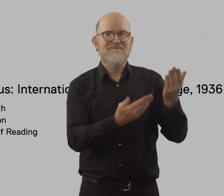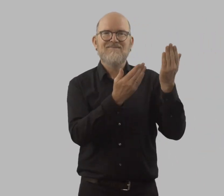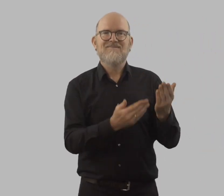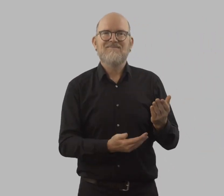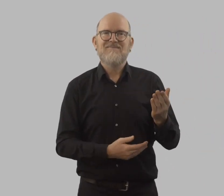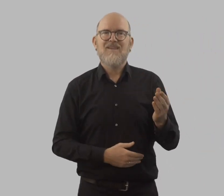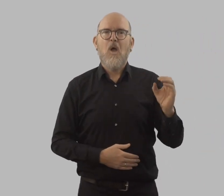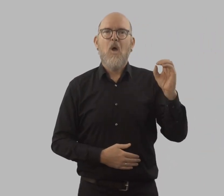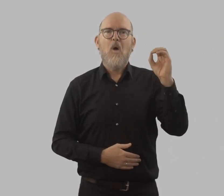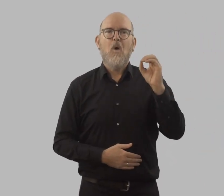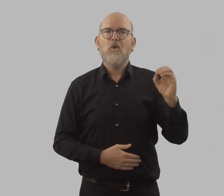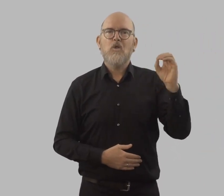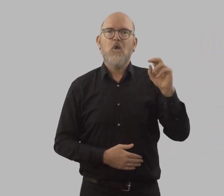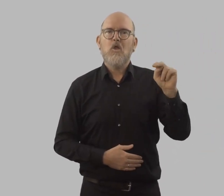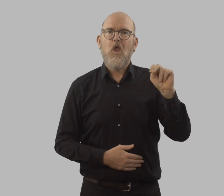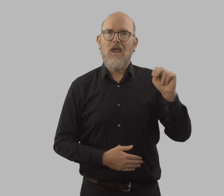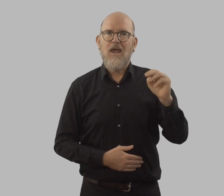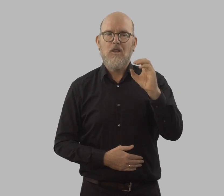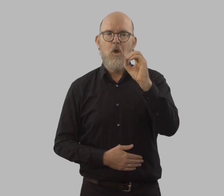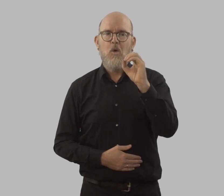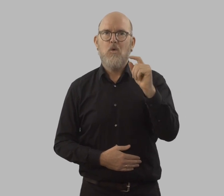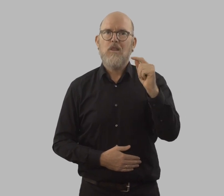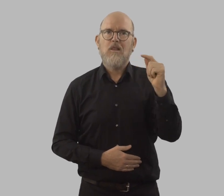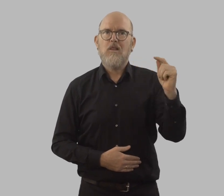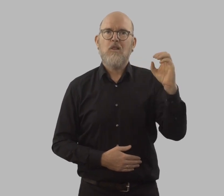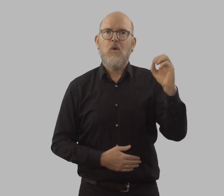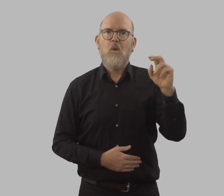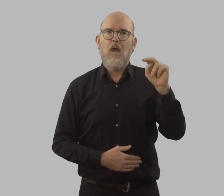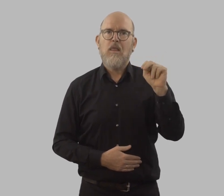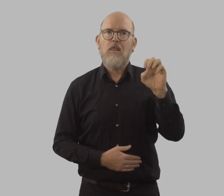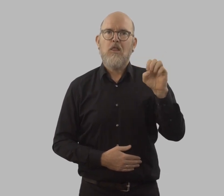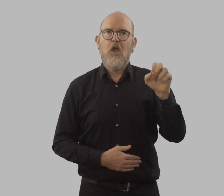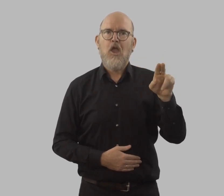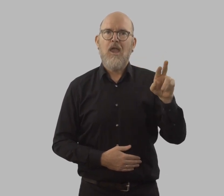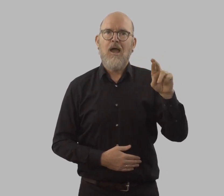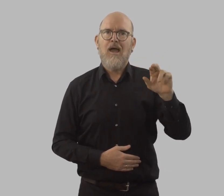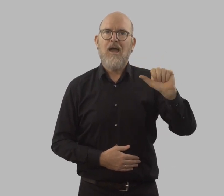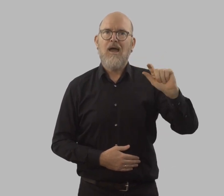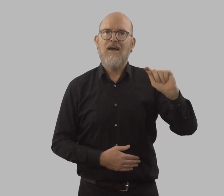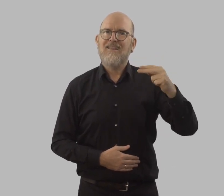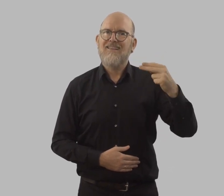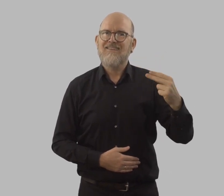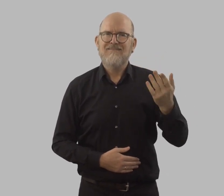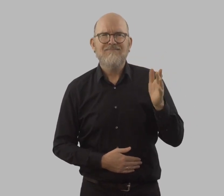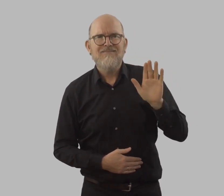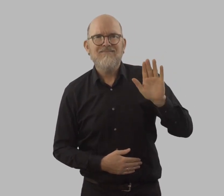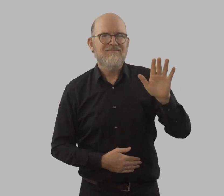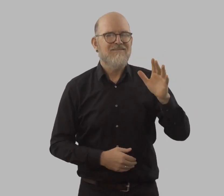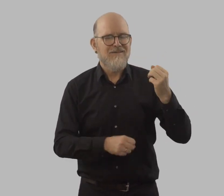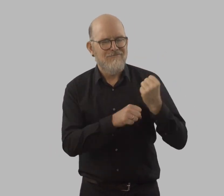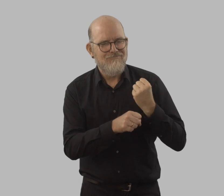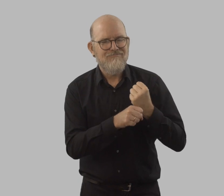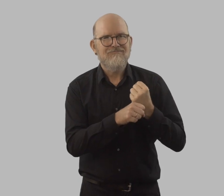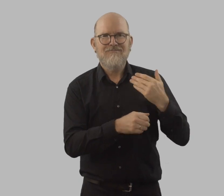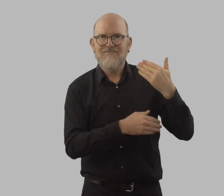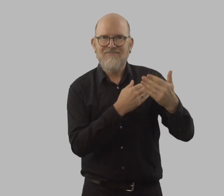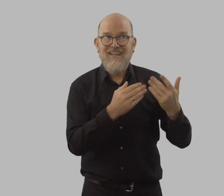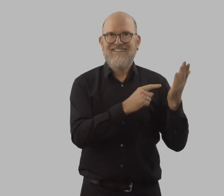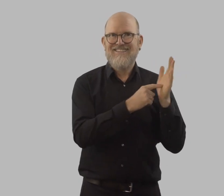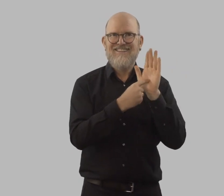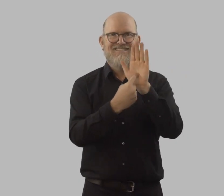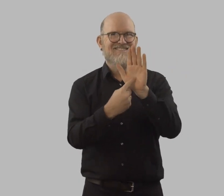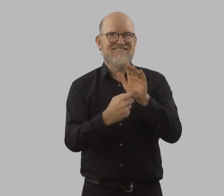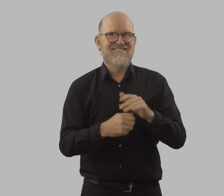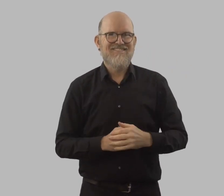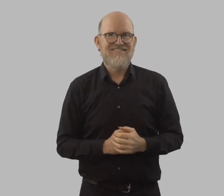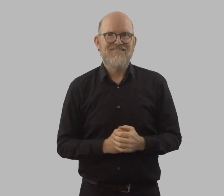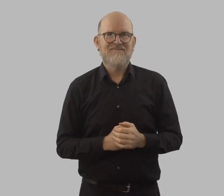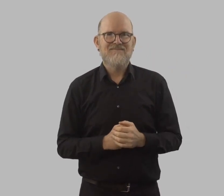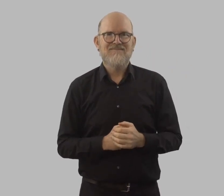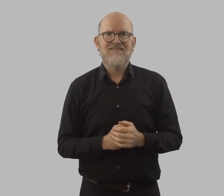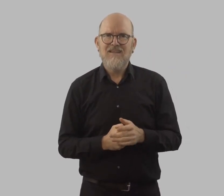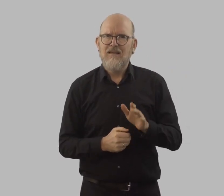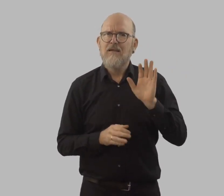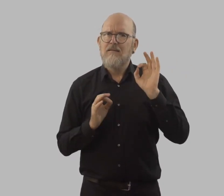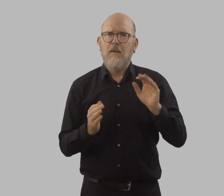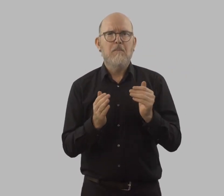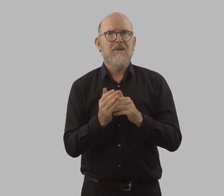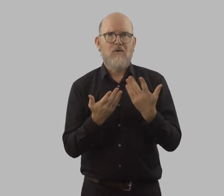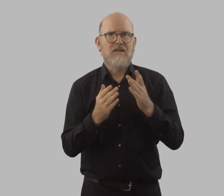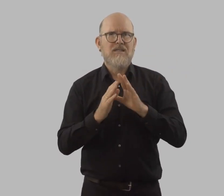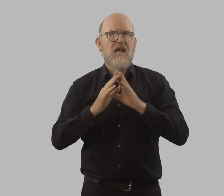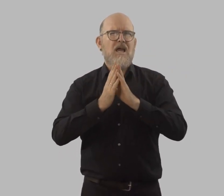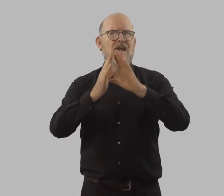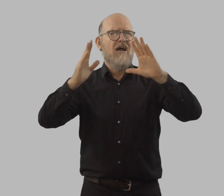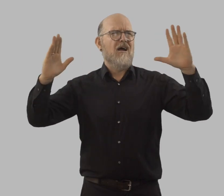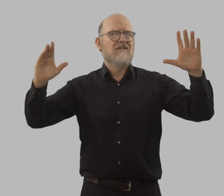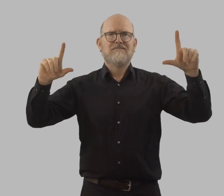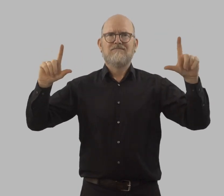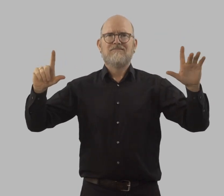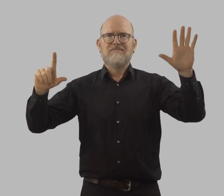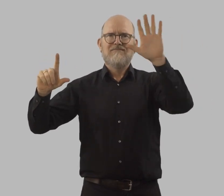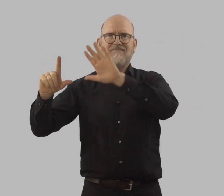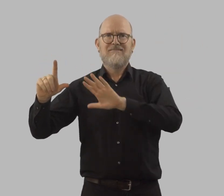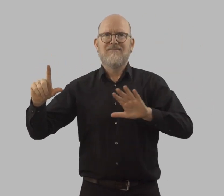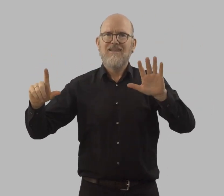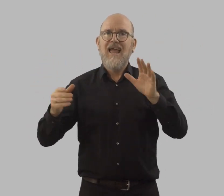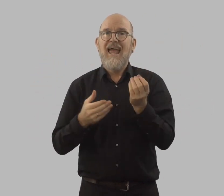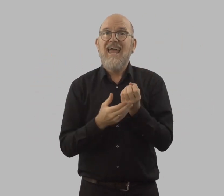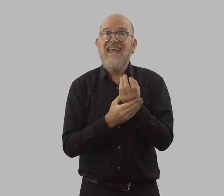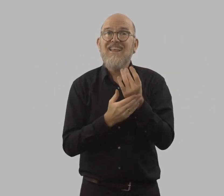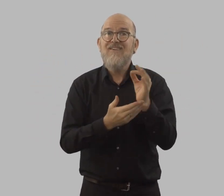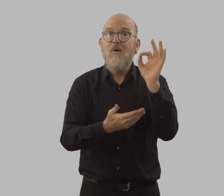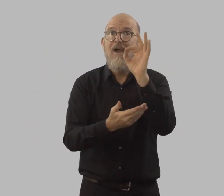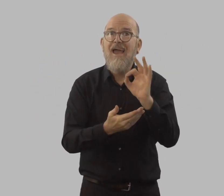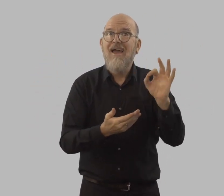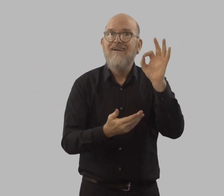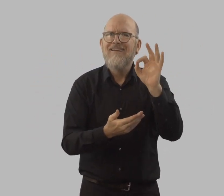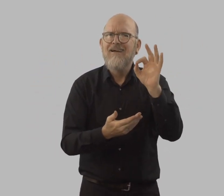Es bräuchte eine große Infografik, um das Schaffen des Otto Neurath